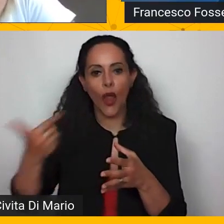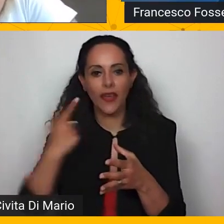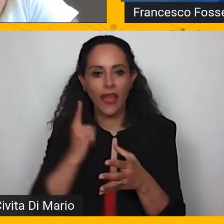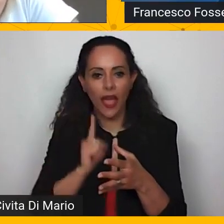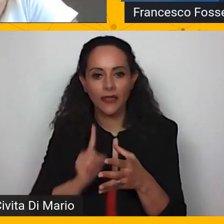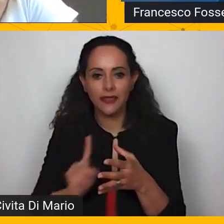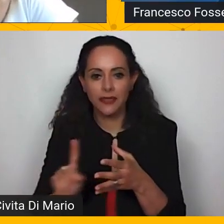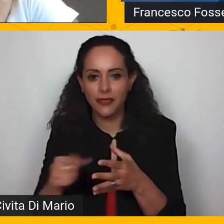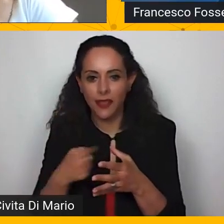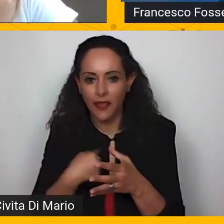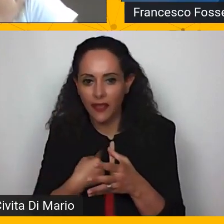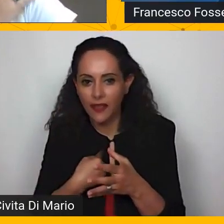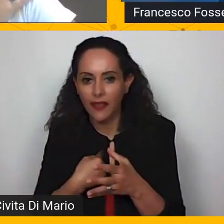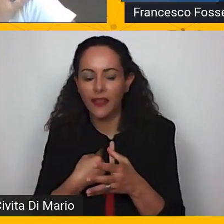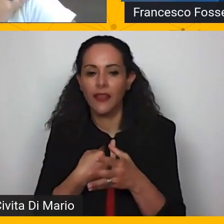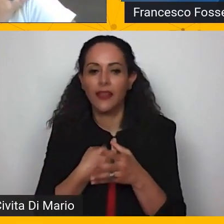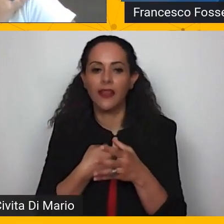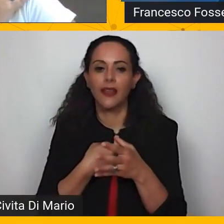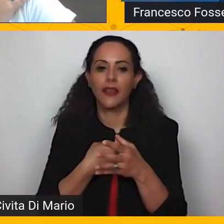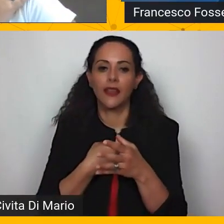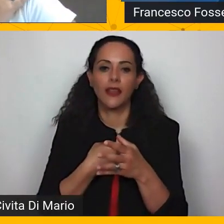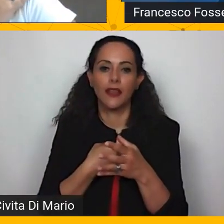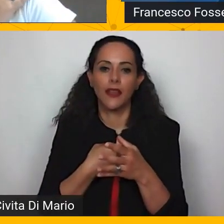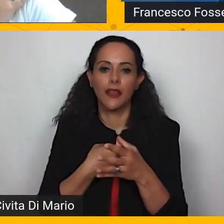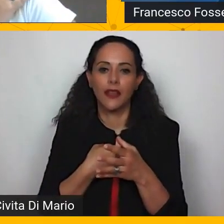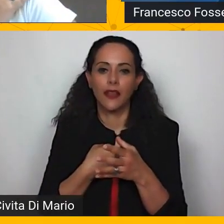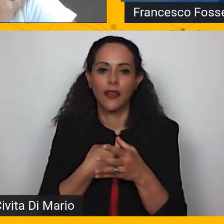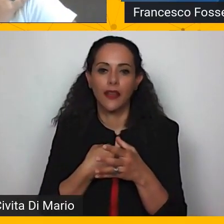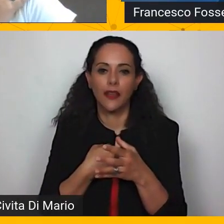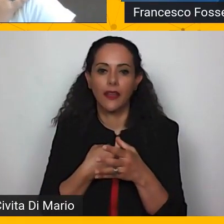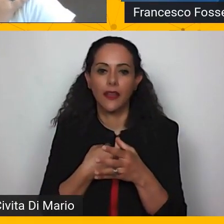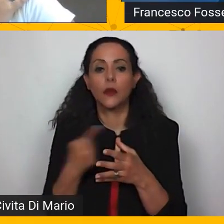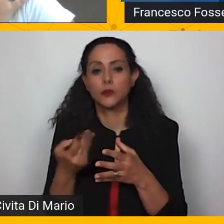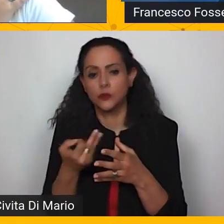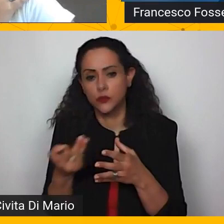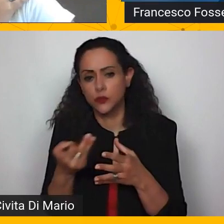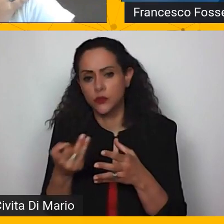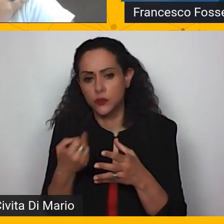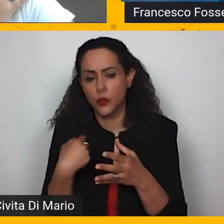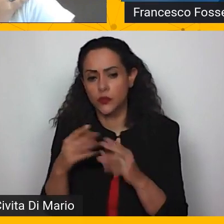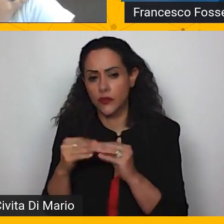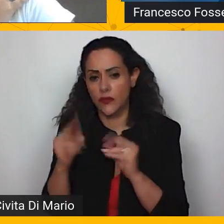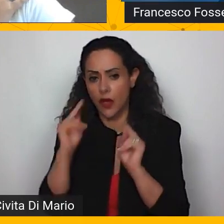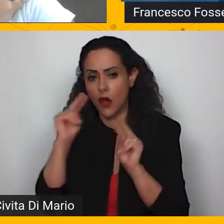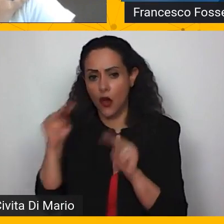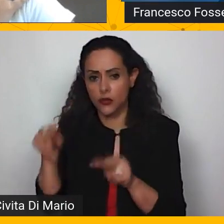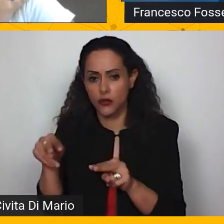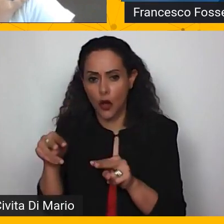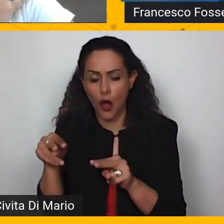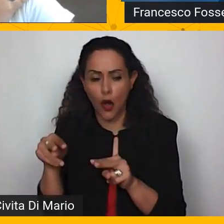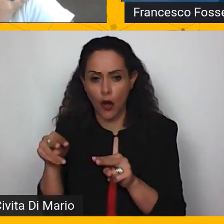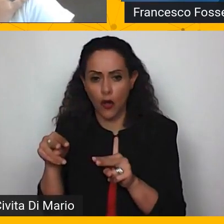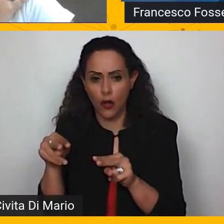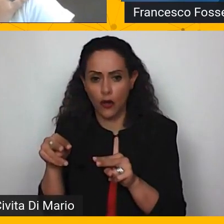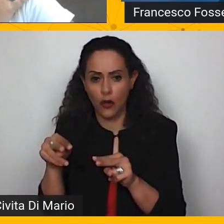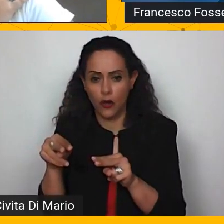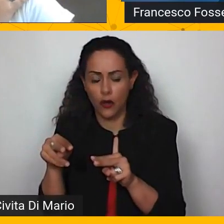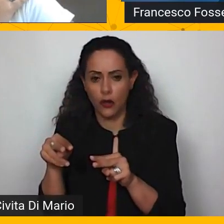accogliente e in quel caso potrebbe anche non essere cioè è è o è giusto operare un